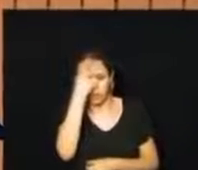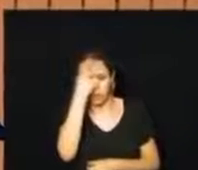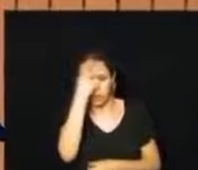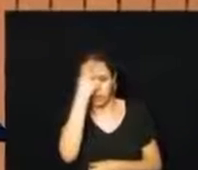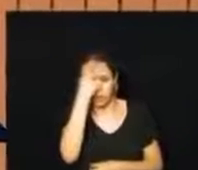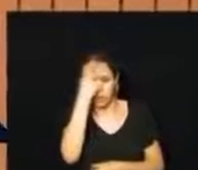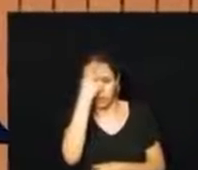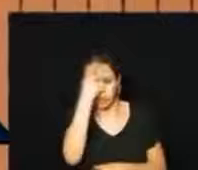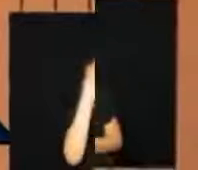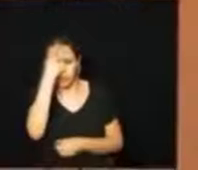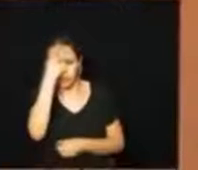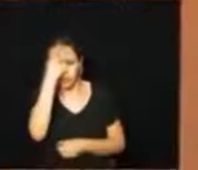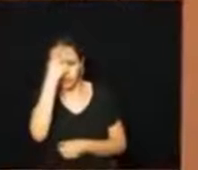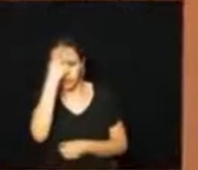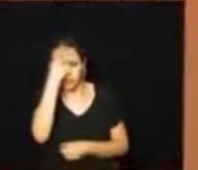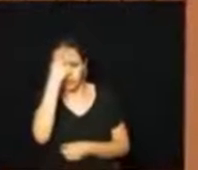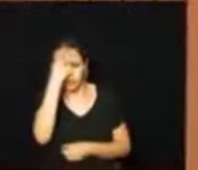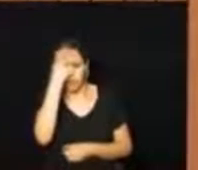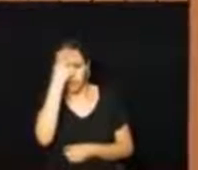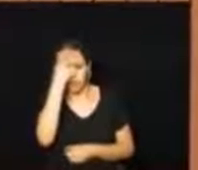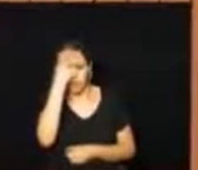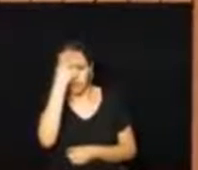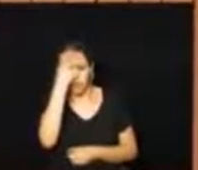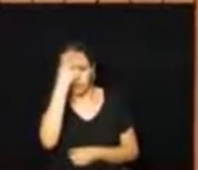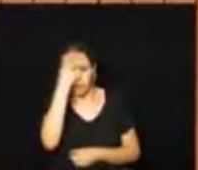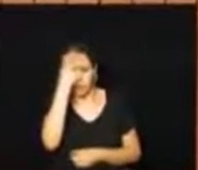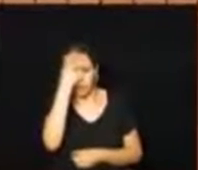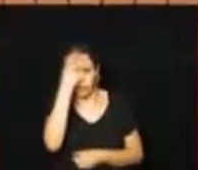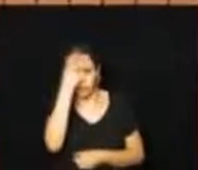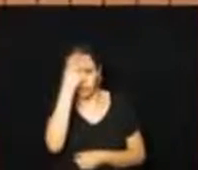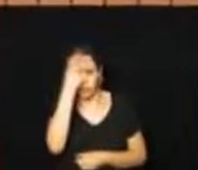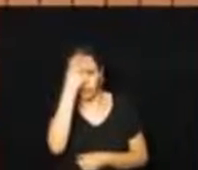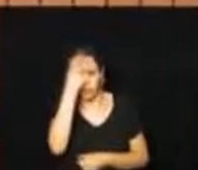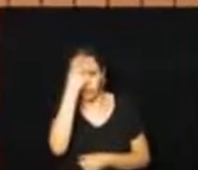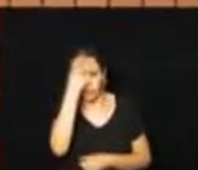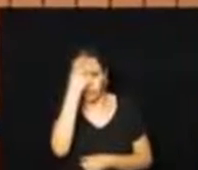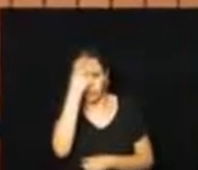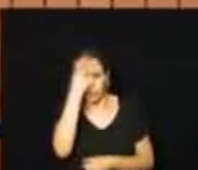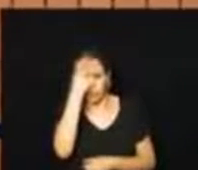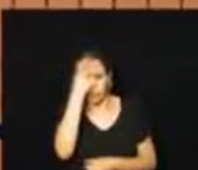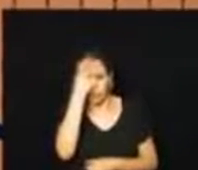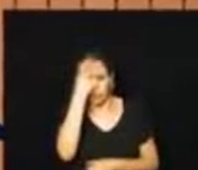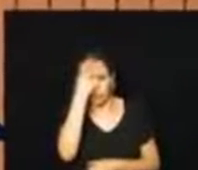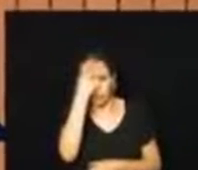Polícia Civil: 'Dá pra ouvir preta lixo' Paolla Miguel (PT) foi xingada por populares